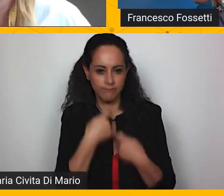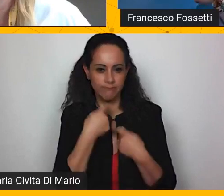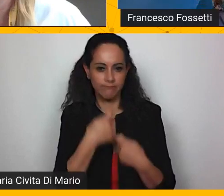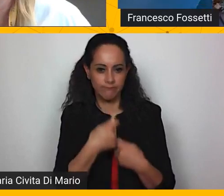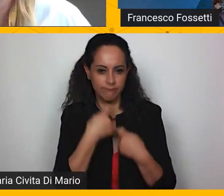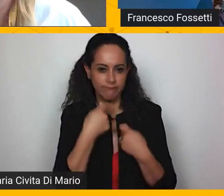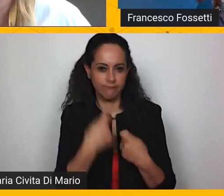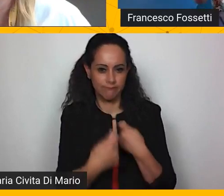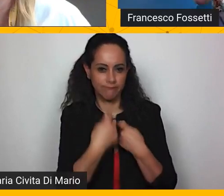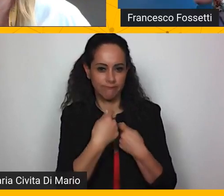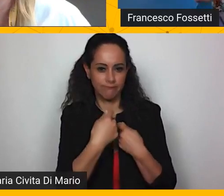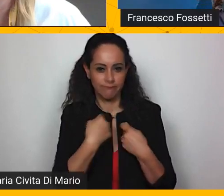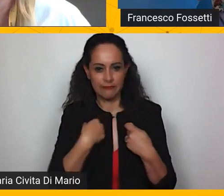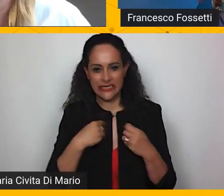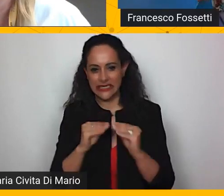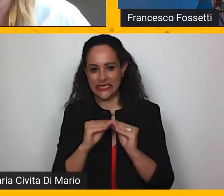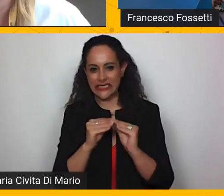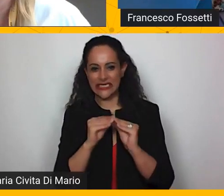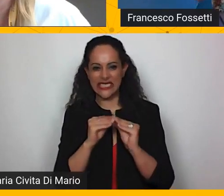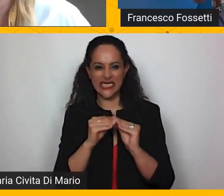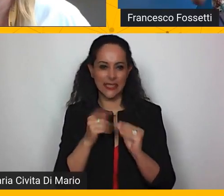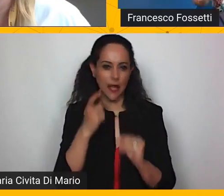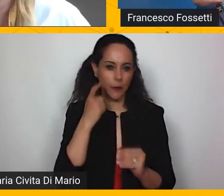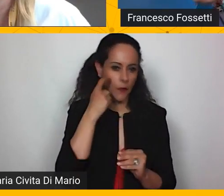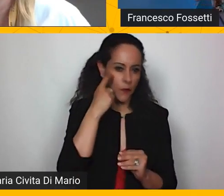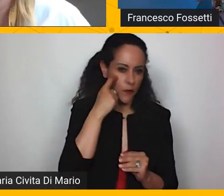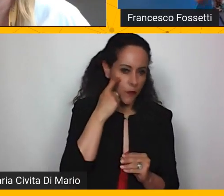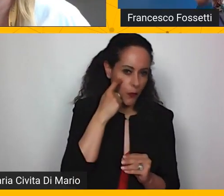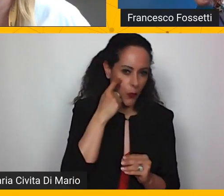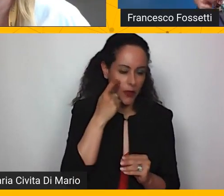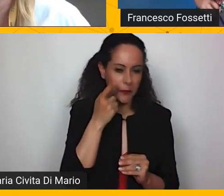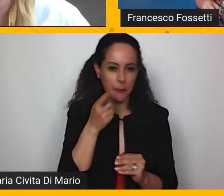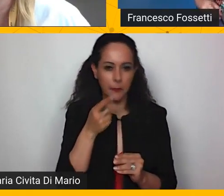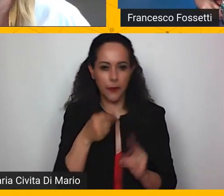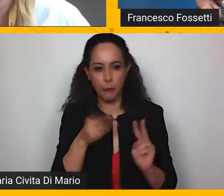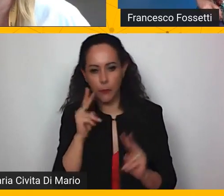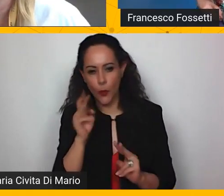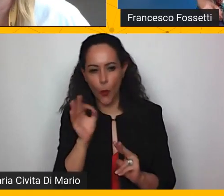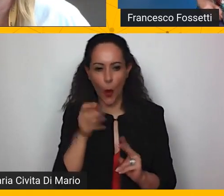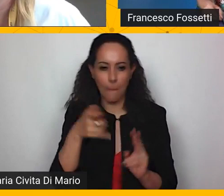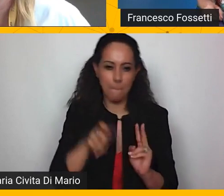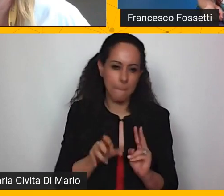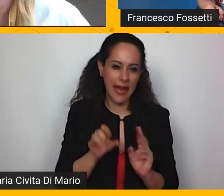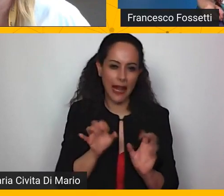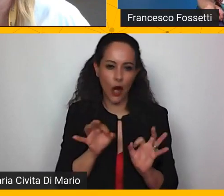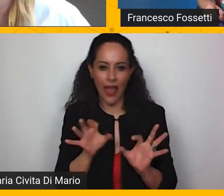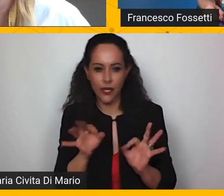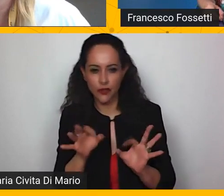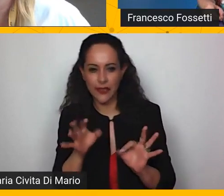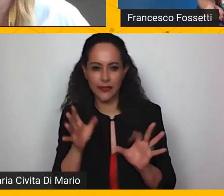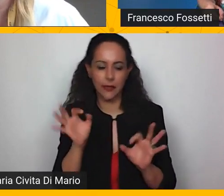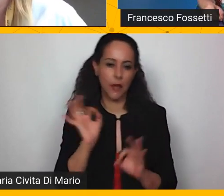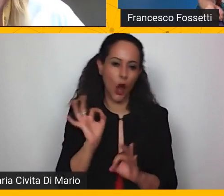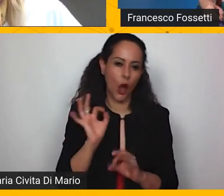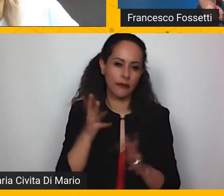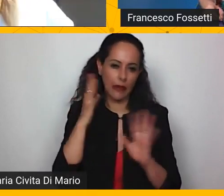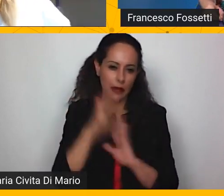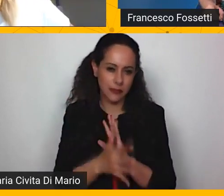invogliandoli con eh sistemi più o meno furbi o più o meno legittimi o più o meno